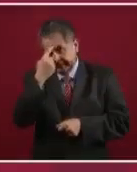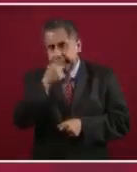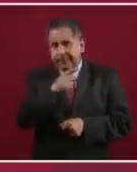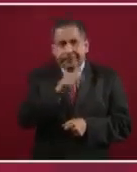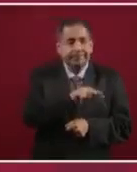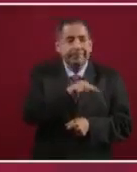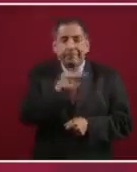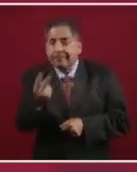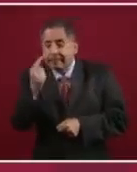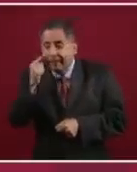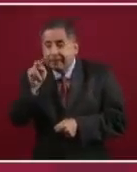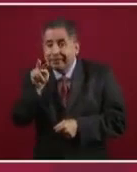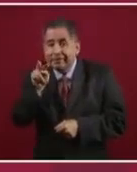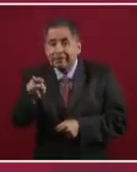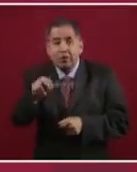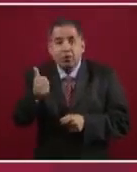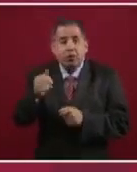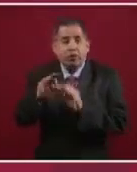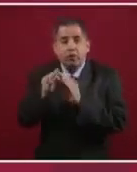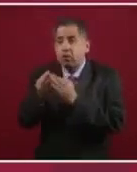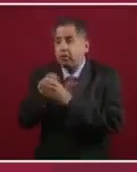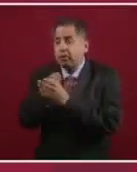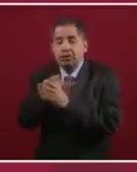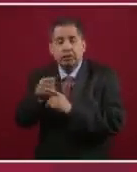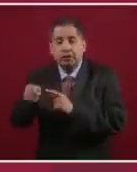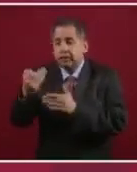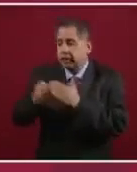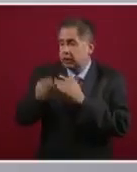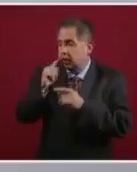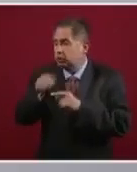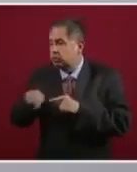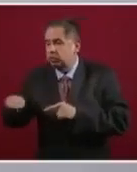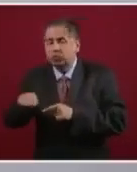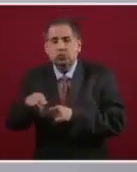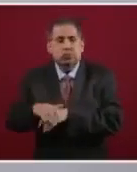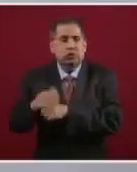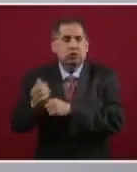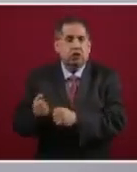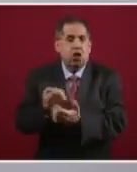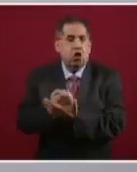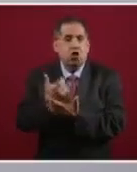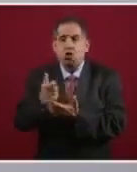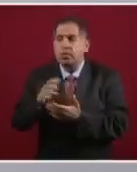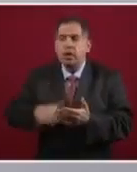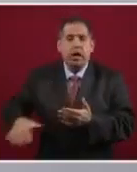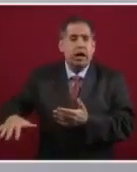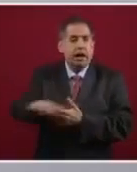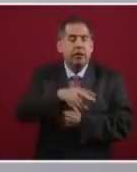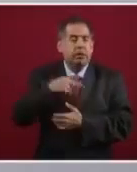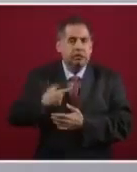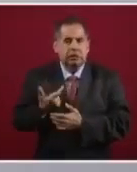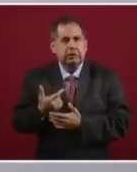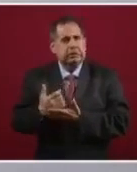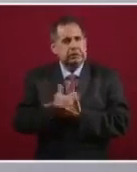otros parámetros, no toman en cuenta que se está fortaleciendo la economía popular,